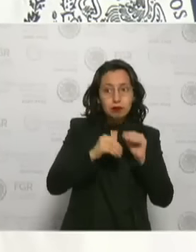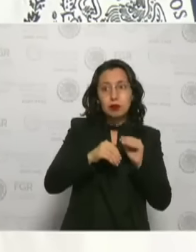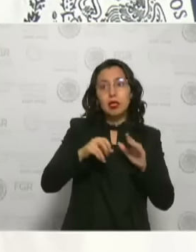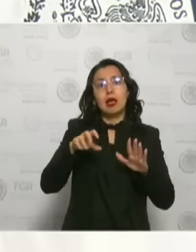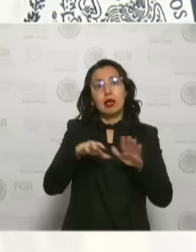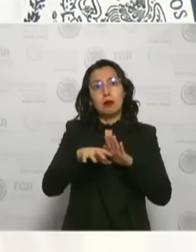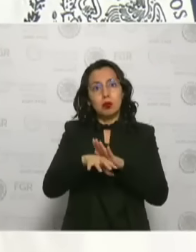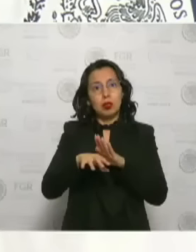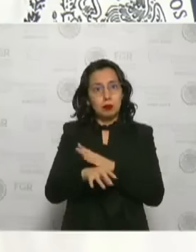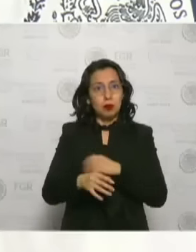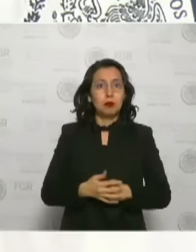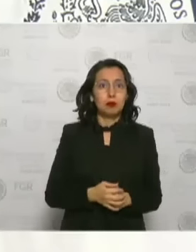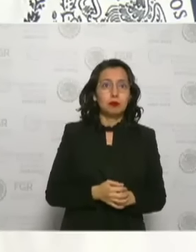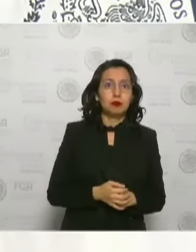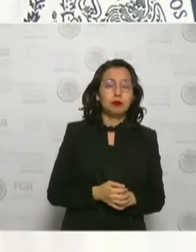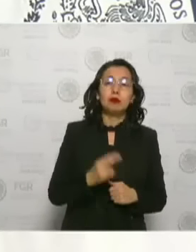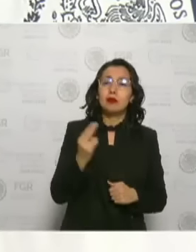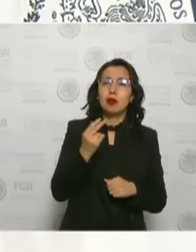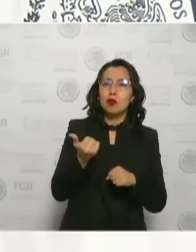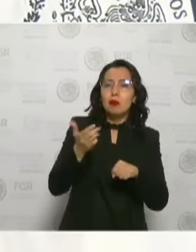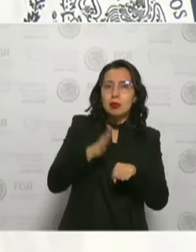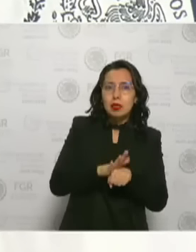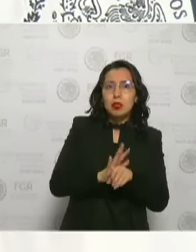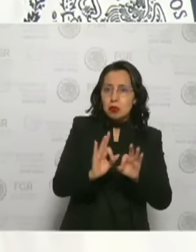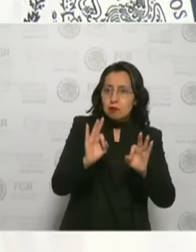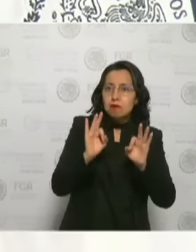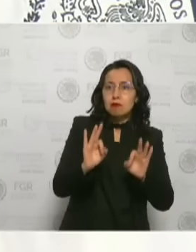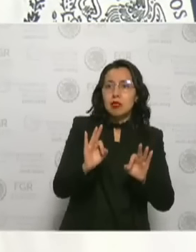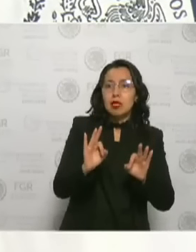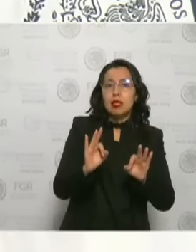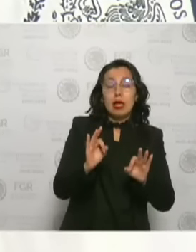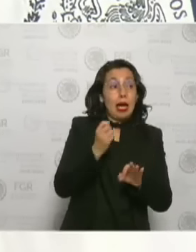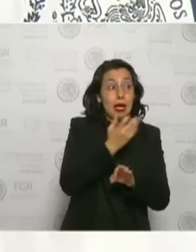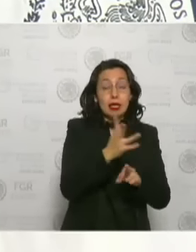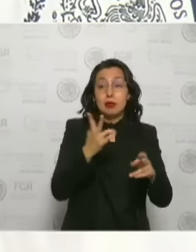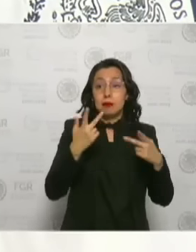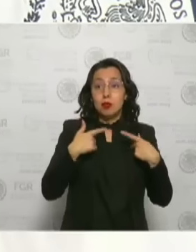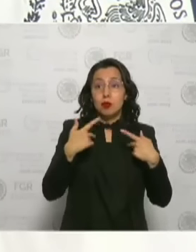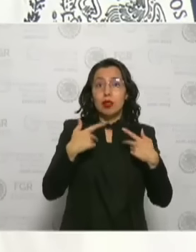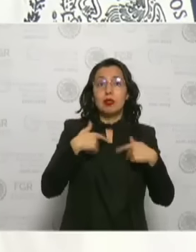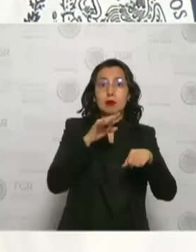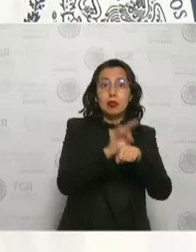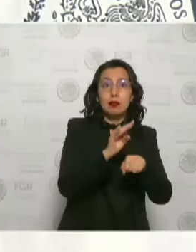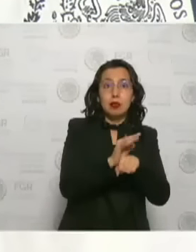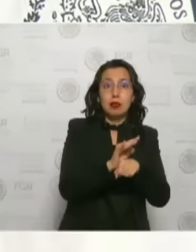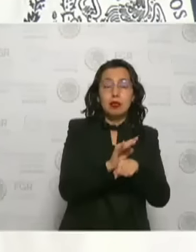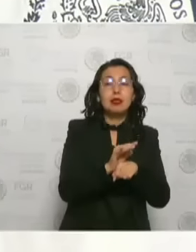Requerimos de una administración eficiente que esté al servicio de la operación sustantiva de la